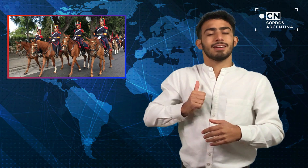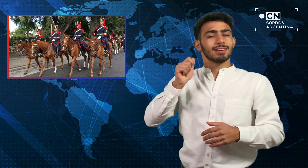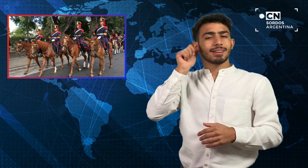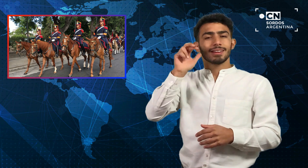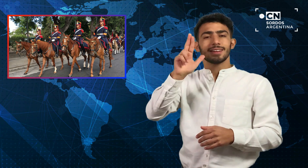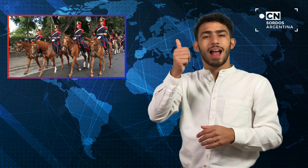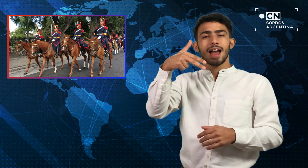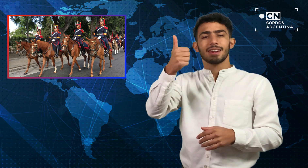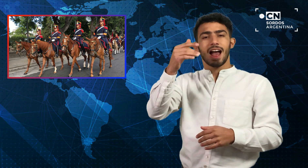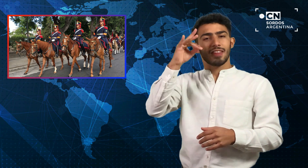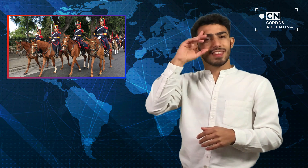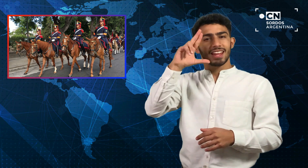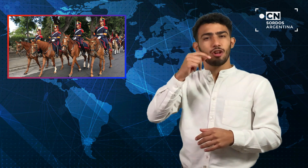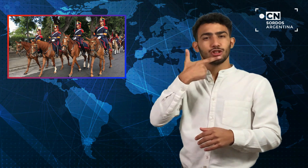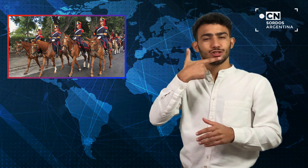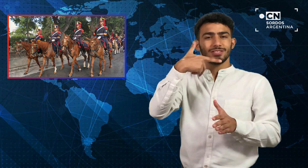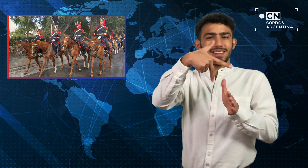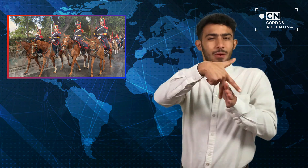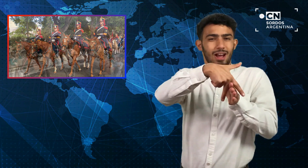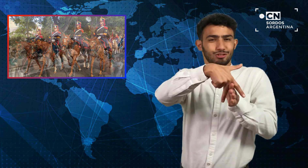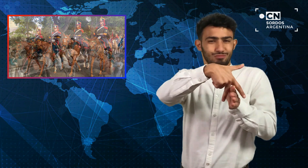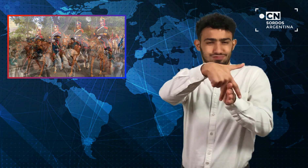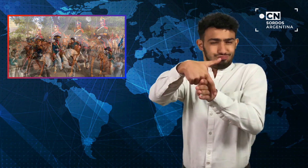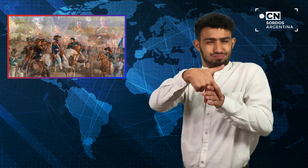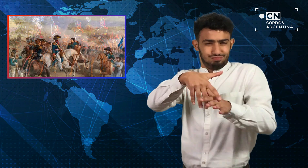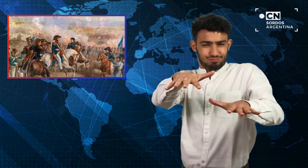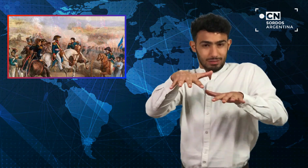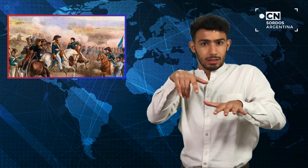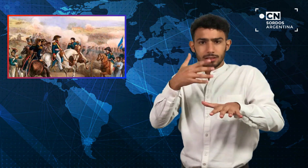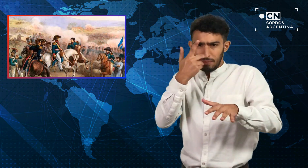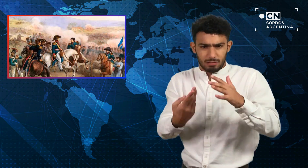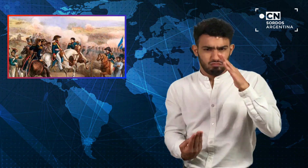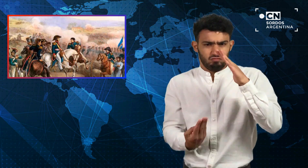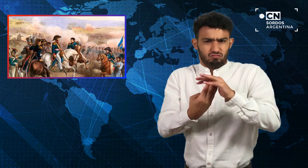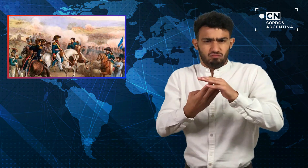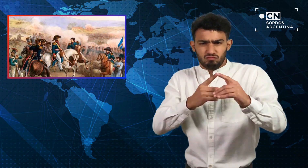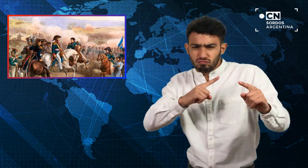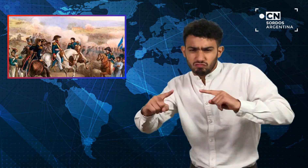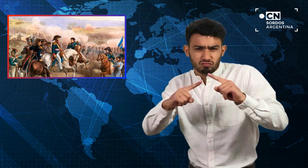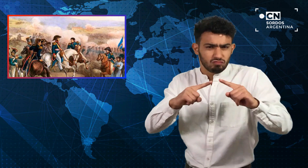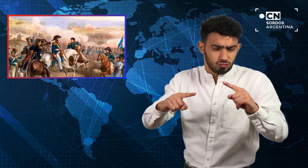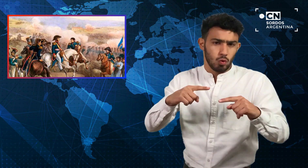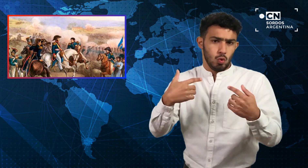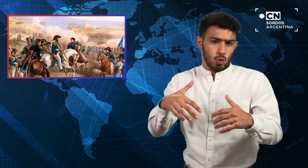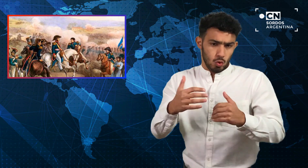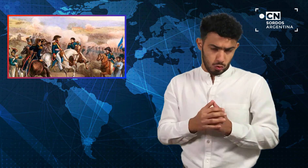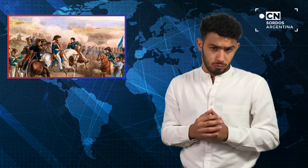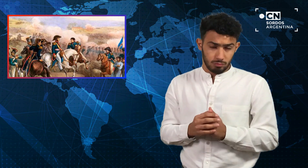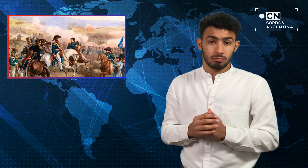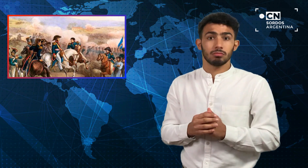de Granaderos a Caballo.